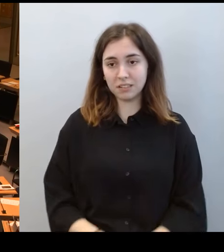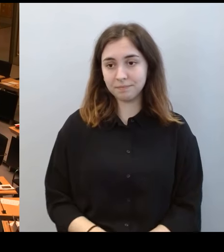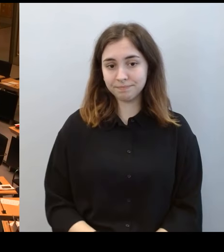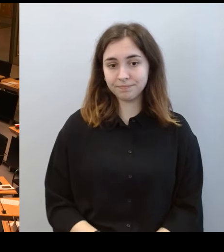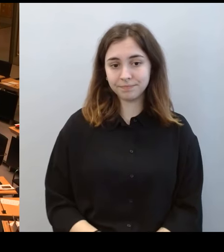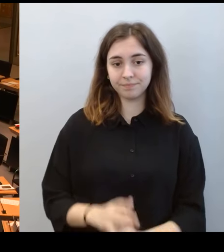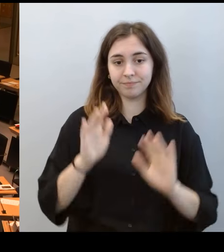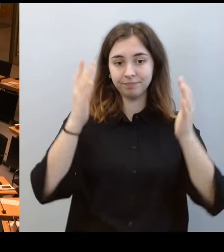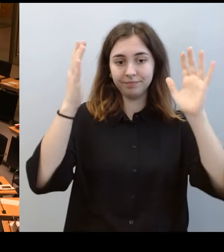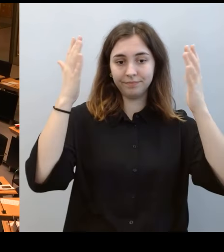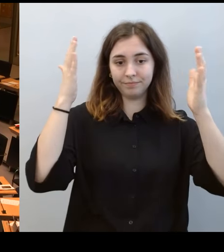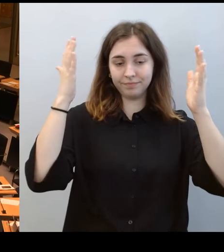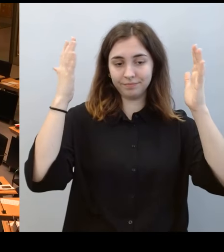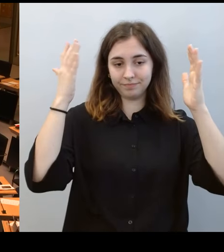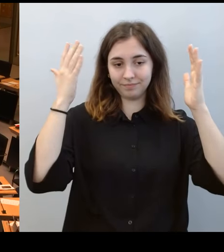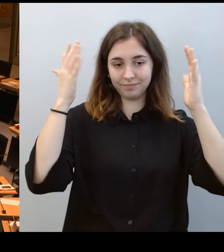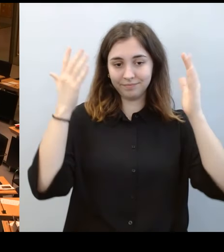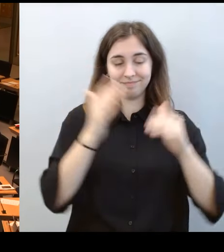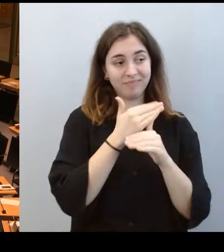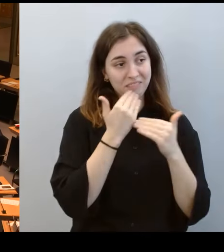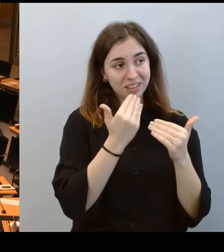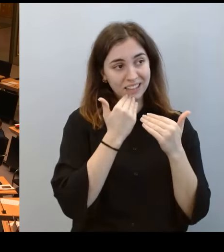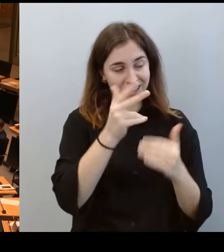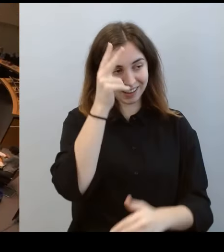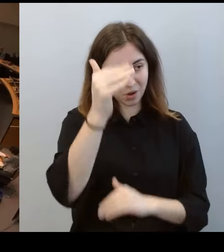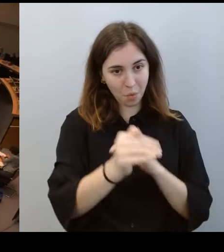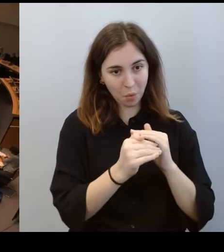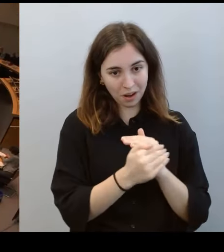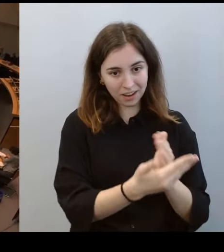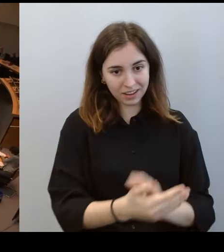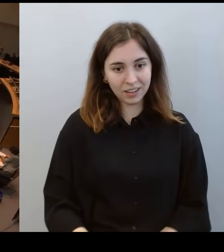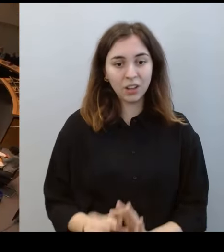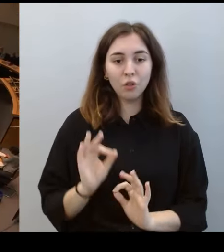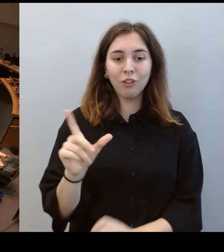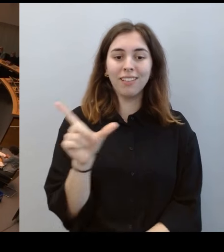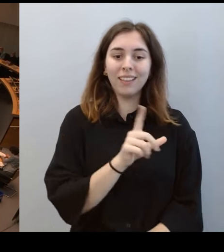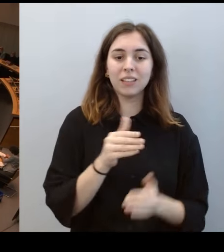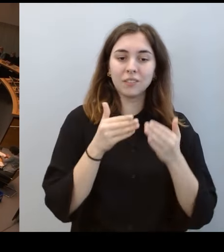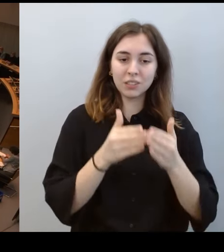(Rednerwechsel) (Beifall) Vielen Dank, Herr Kollege. Für die Linksfraktion hat der Kollege Schrader jetzt das Wort.